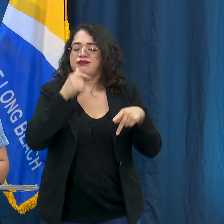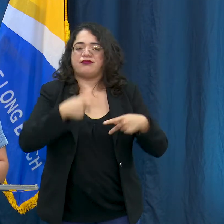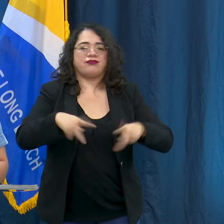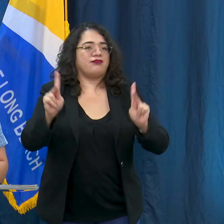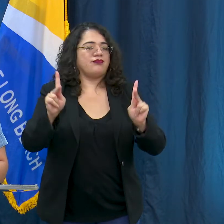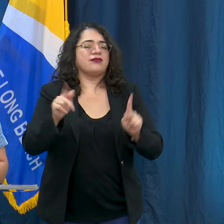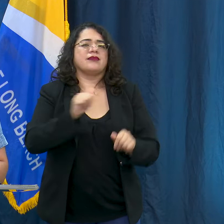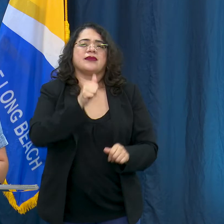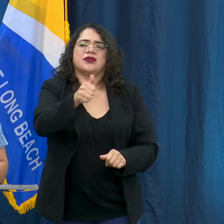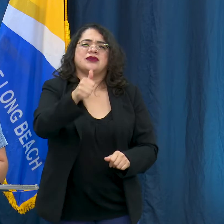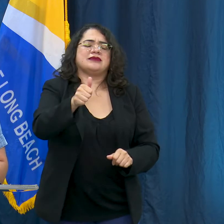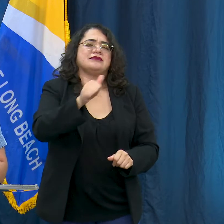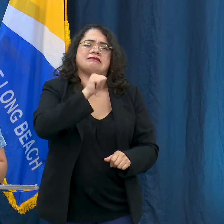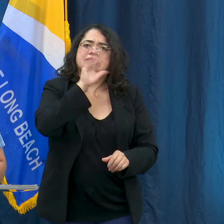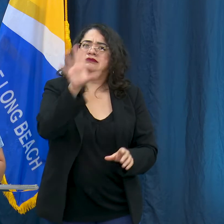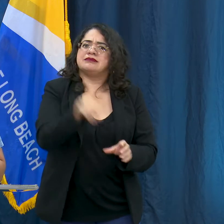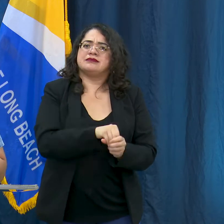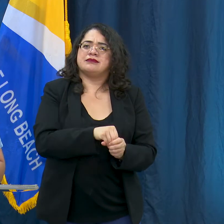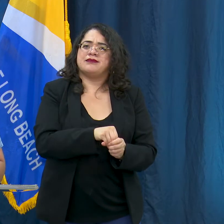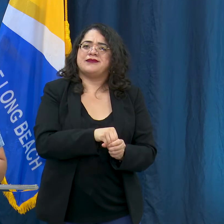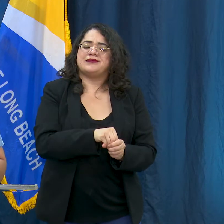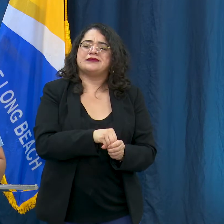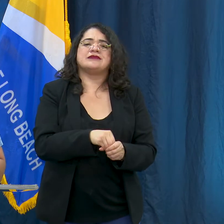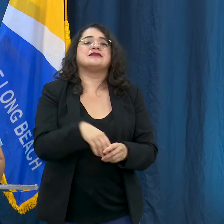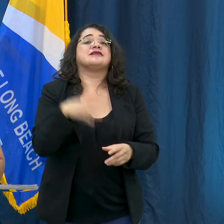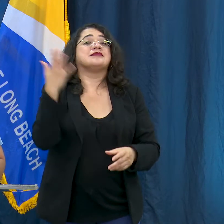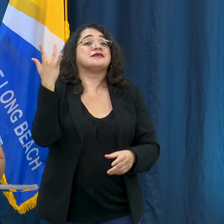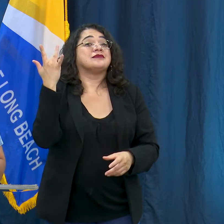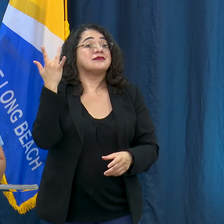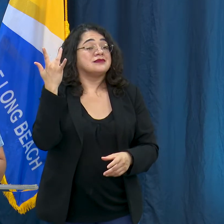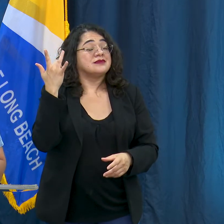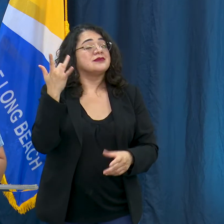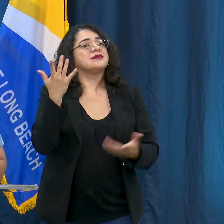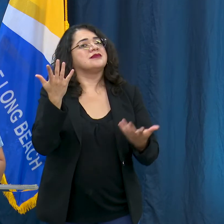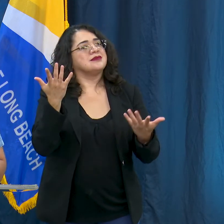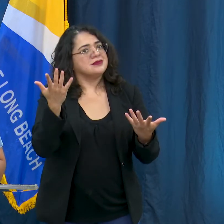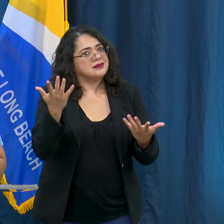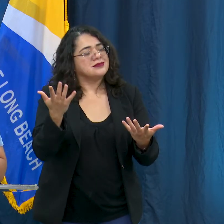esos actividad A's para minimal para para que minimis our